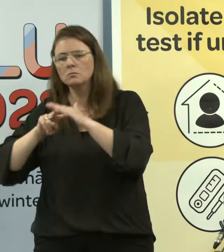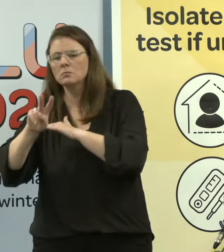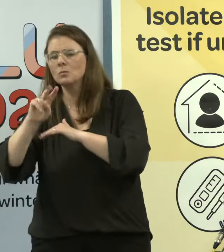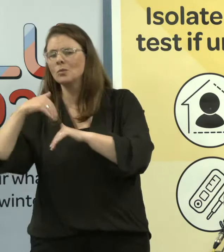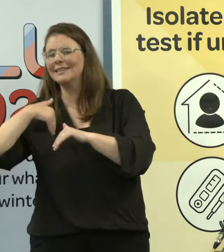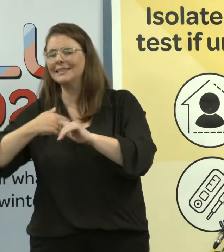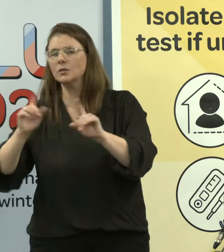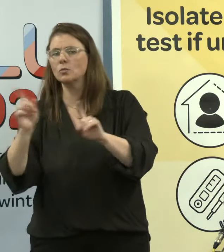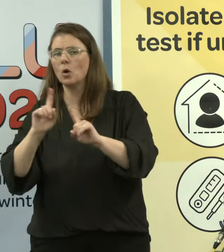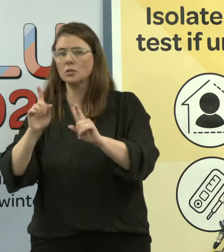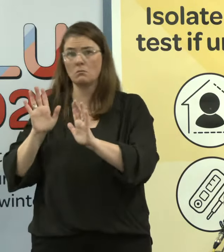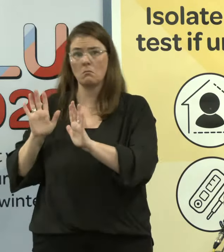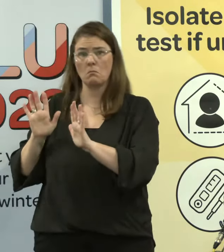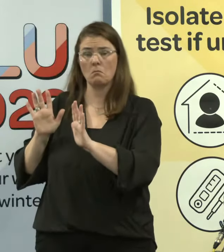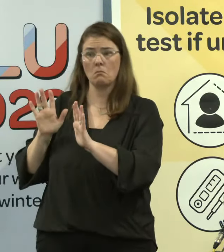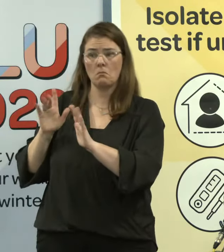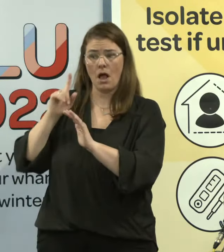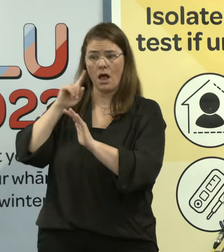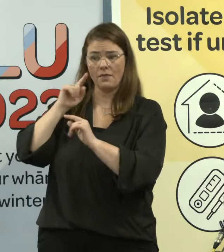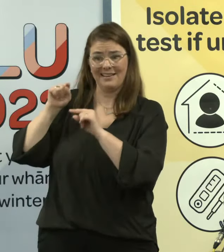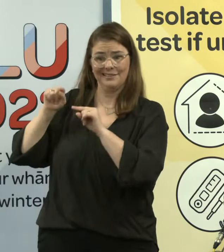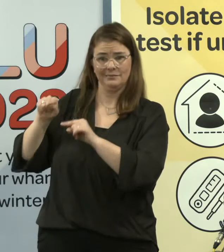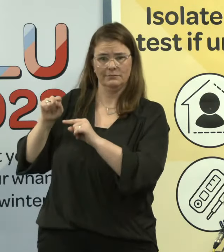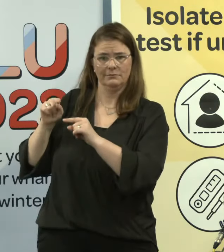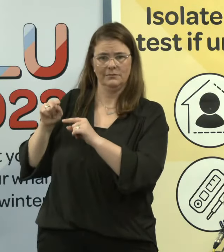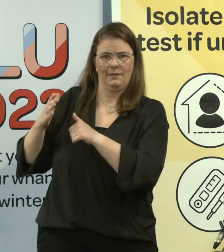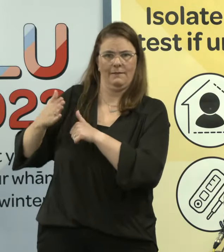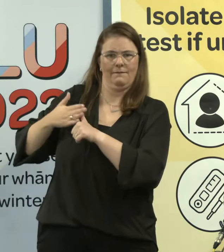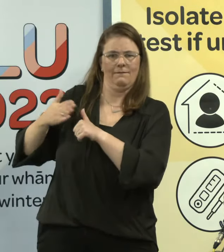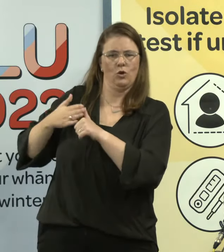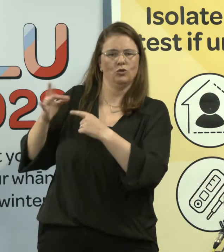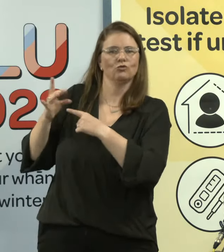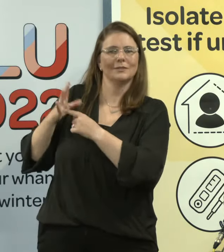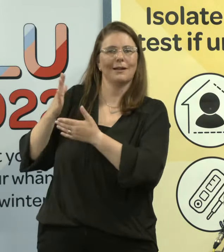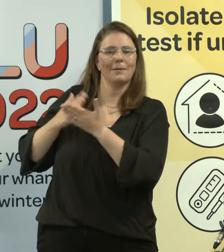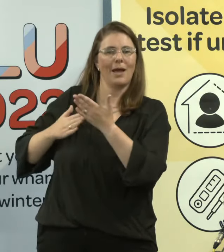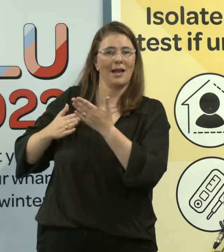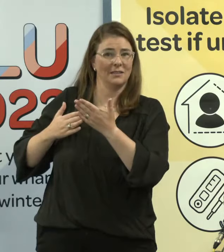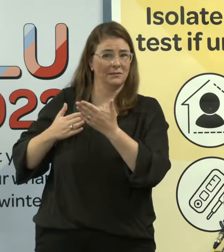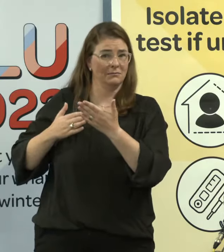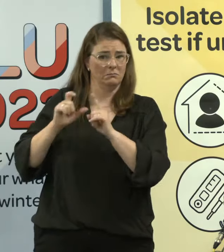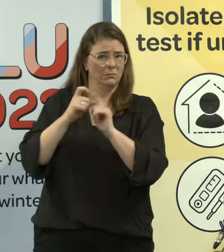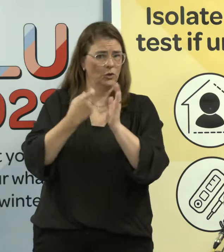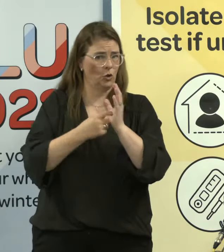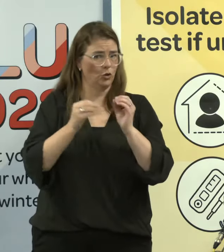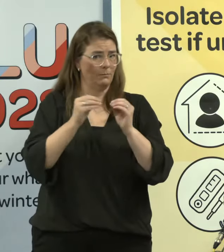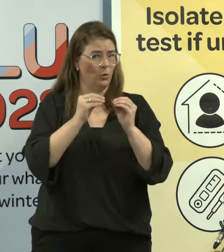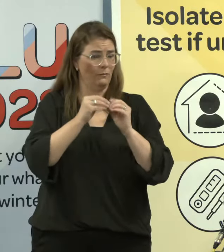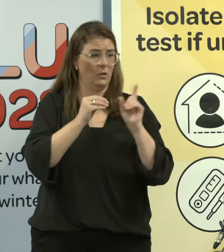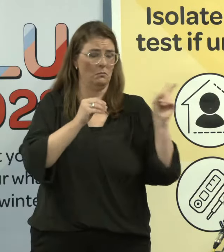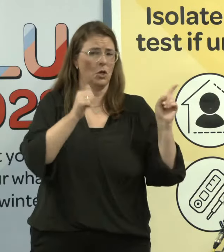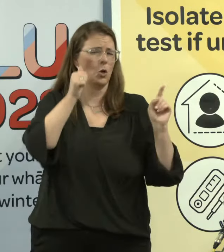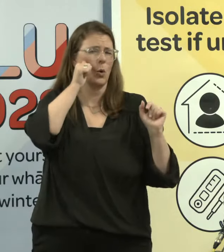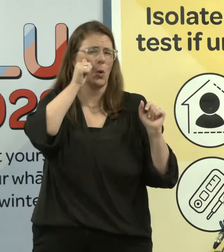Kei te pirangi pea a Dr Bloomfield ki te korero mo tera, engari ko au tonu e mohio ana